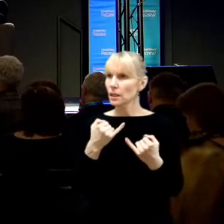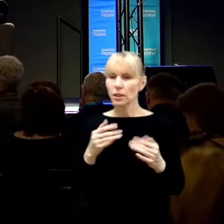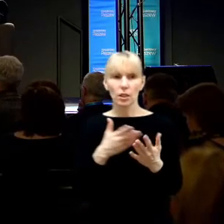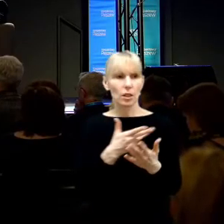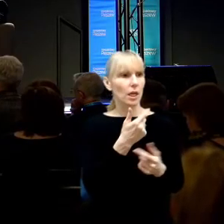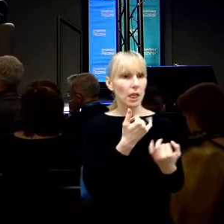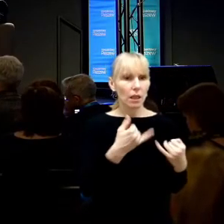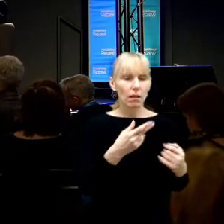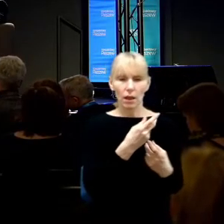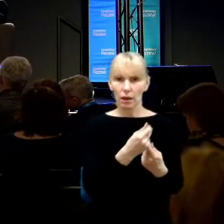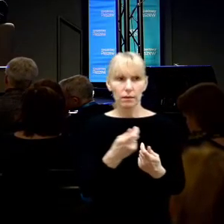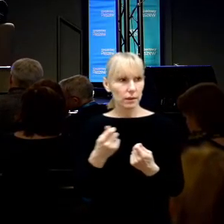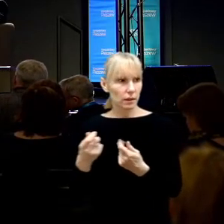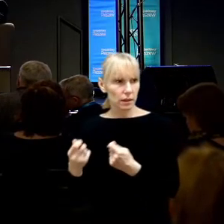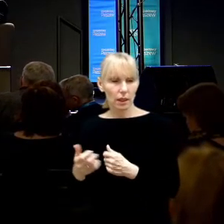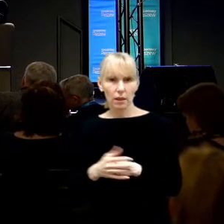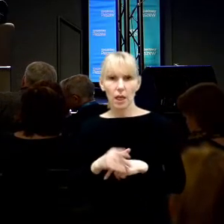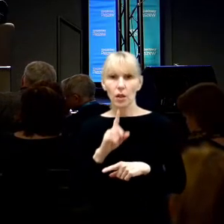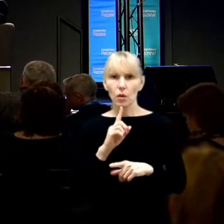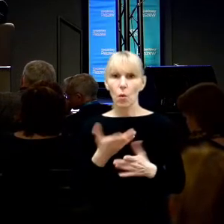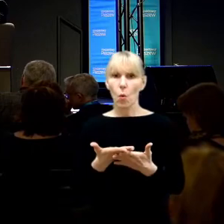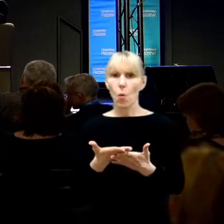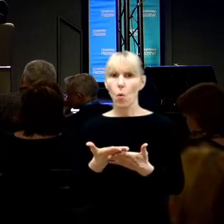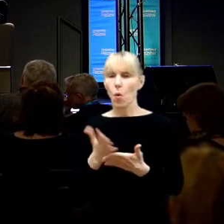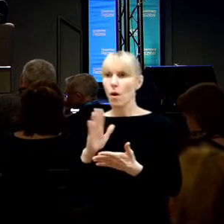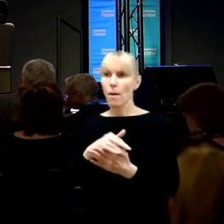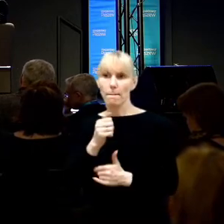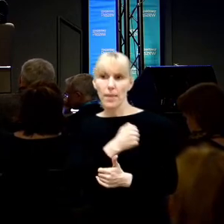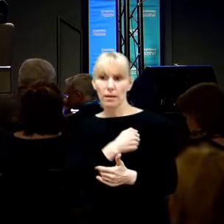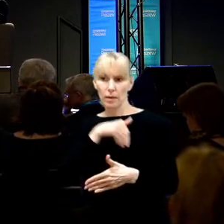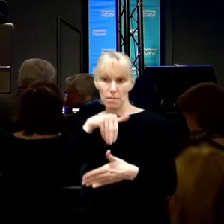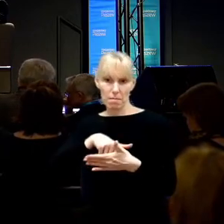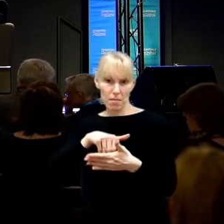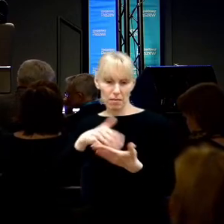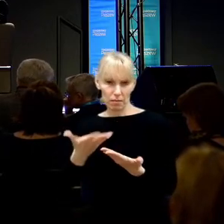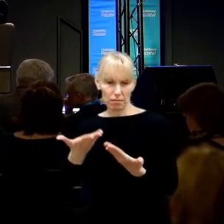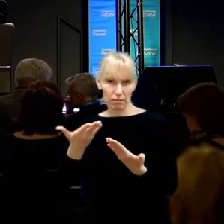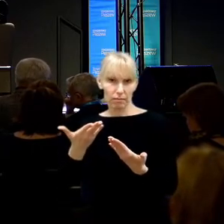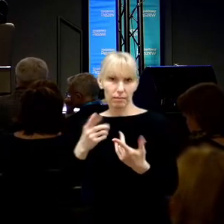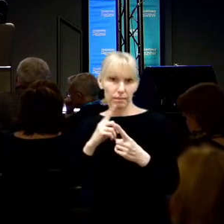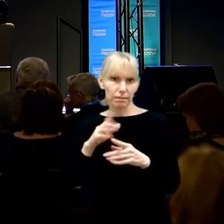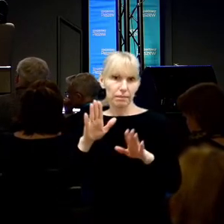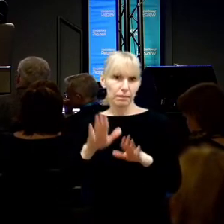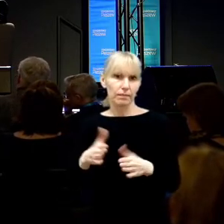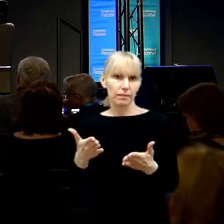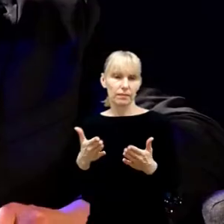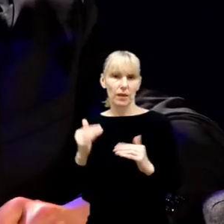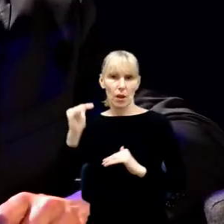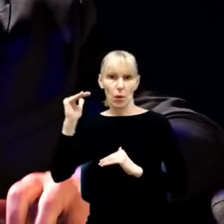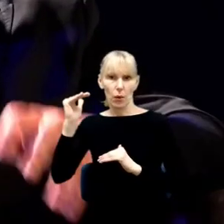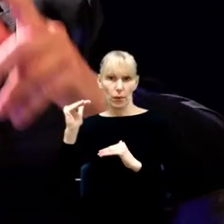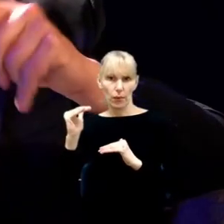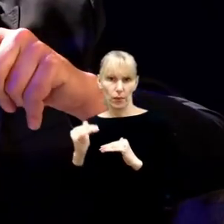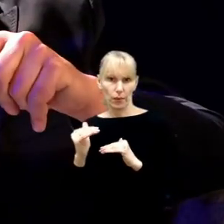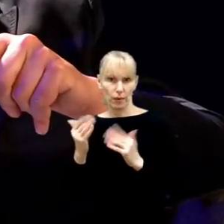naszym najemcom w portfelach, a w portfelach po prostu pozostaje wszystko zmniejszone. Dokładnie tak. Jeszcze do kwestii cen finansowania przejdziemy,